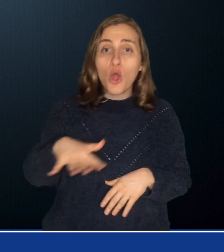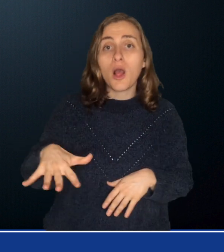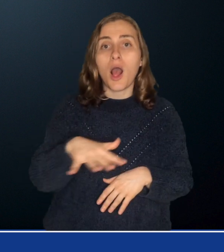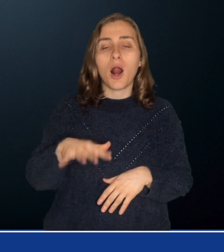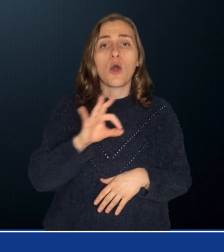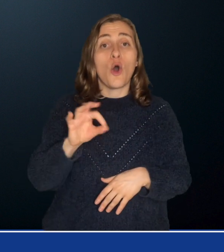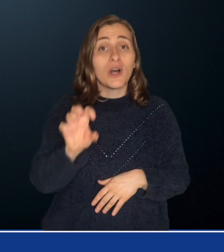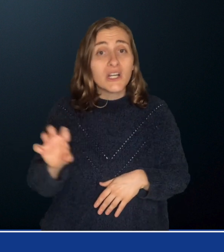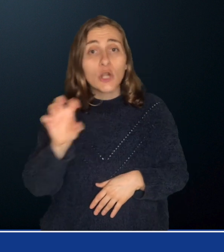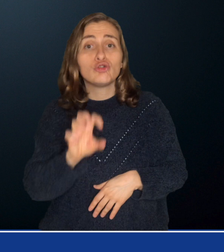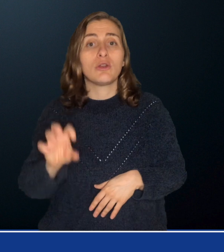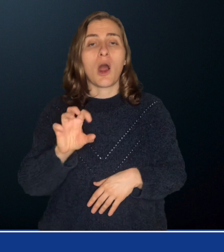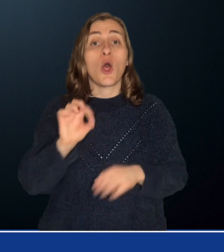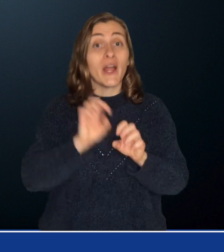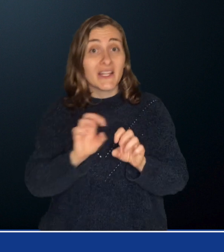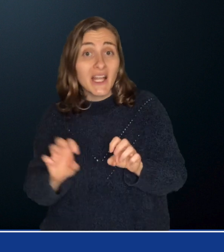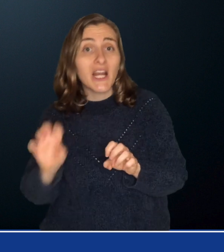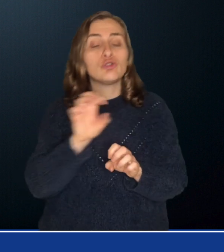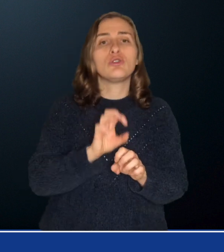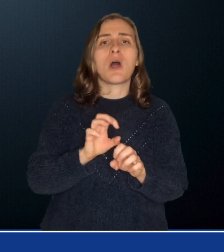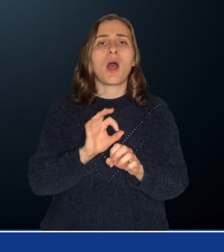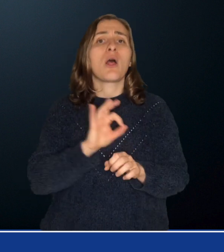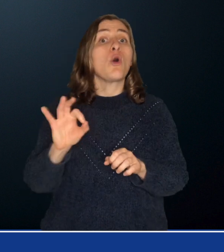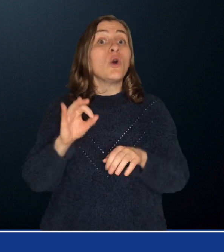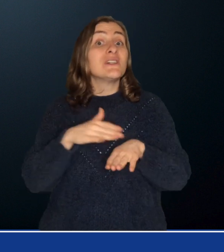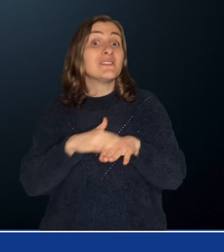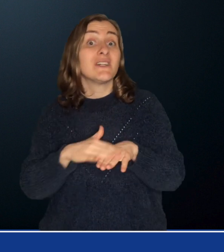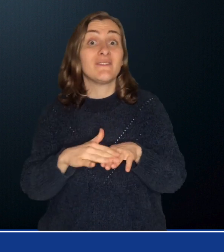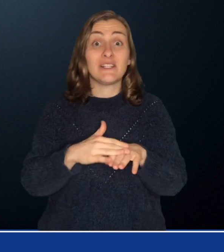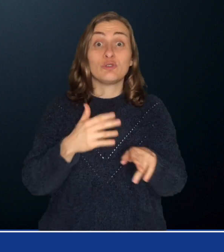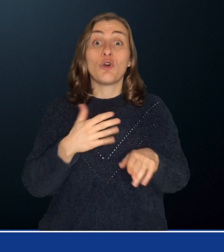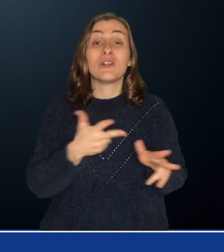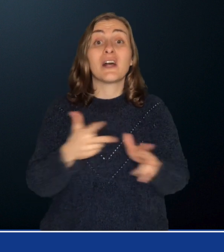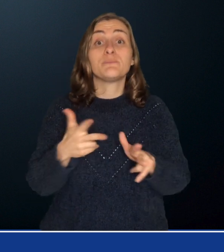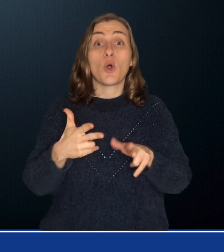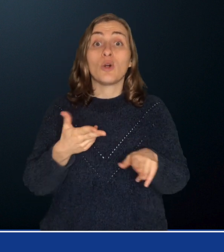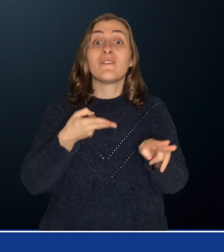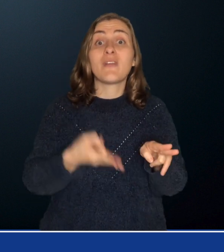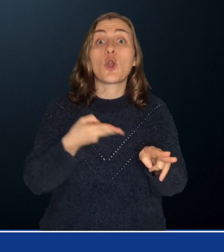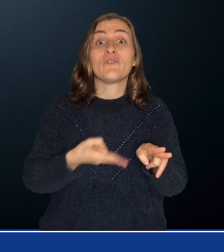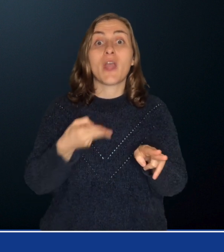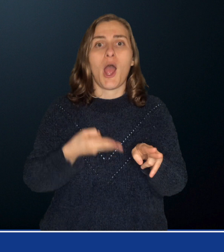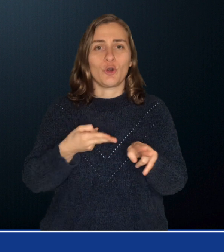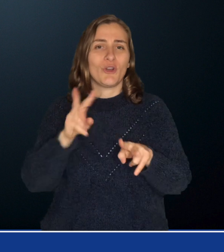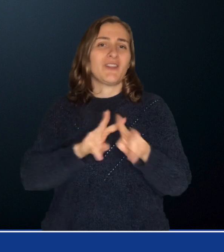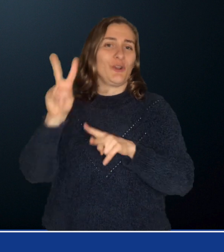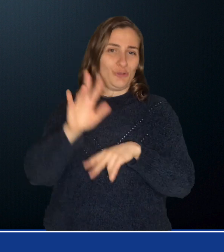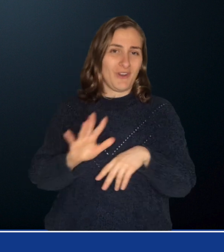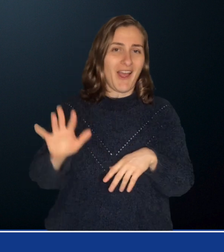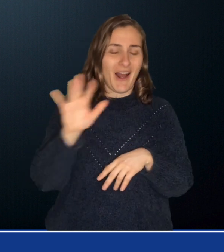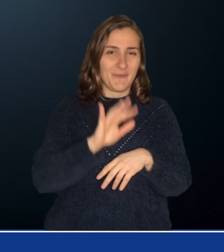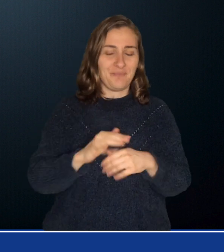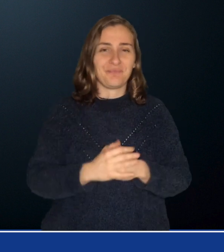locale, regionale e interregionale o ai servizi di trasporto ferroviario nazionale